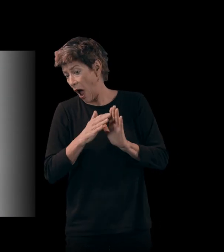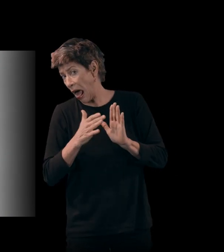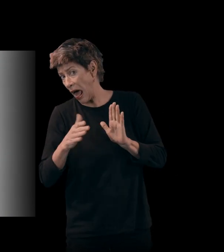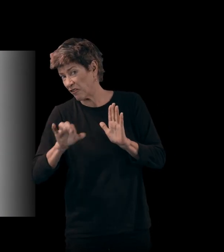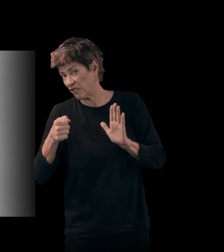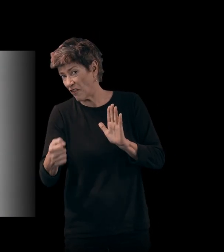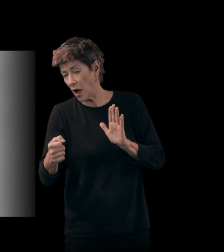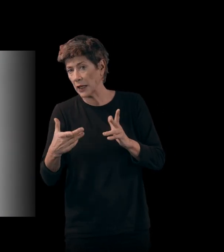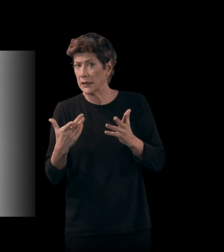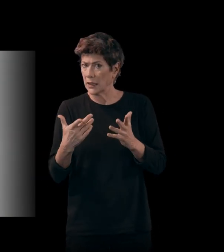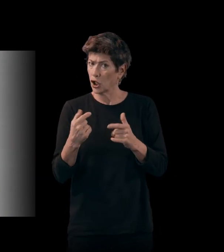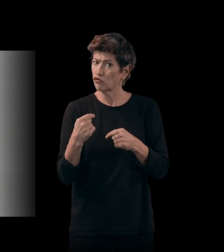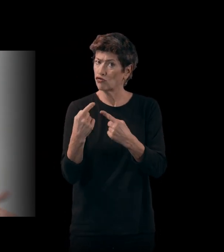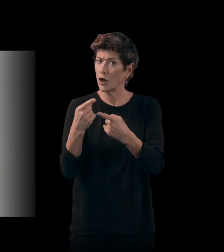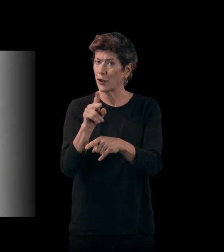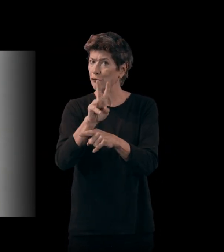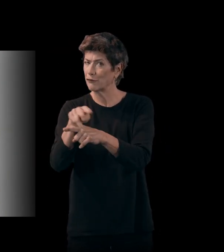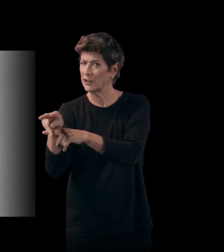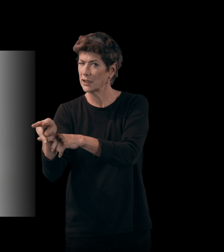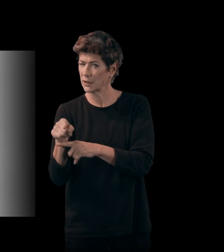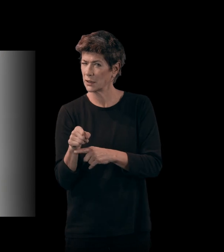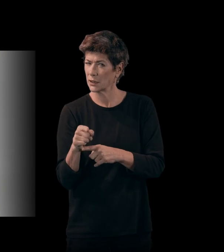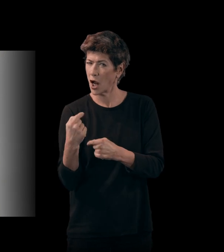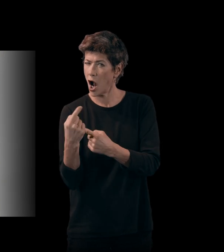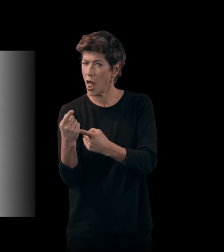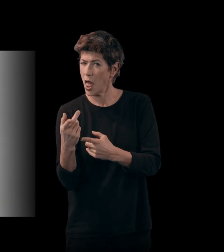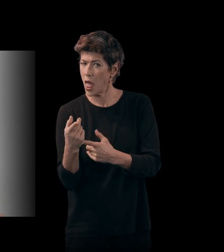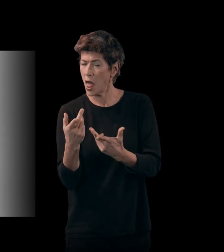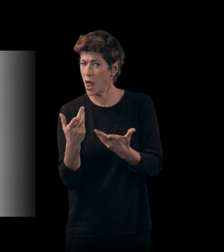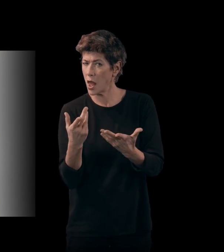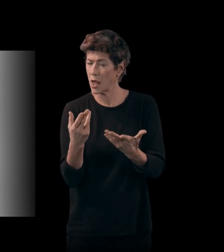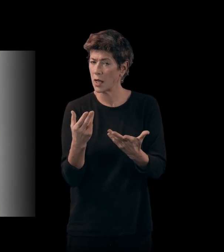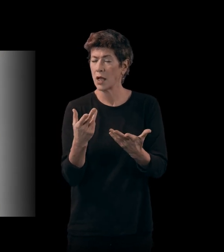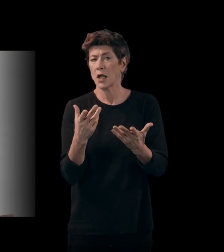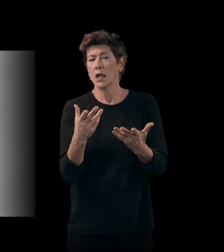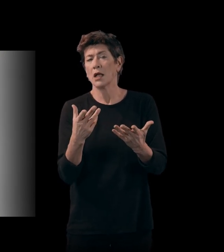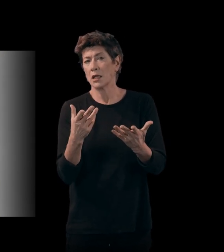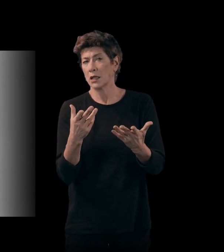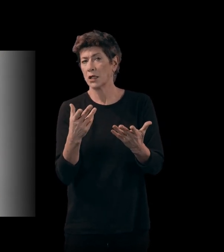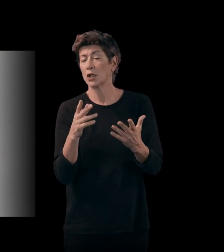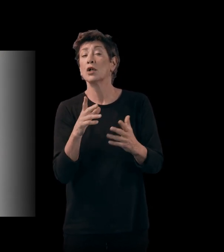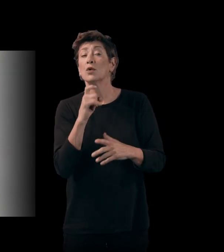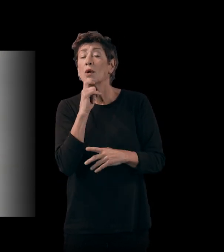qui est une destination, pour vous reciter ce que vous disiez tout à l'heure.